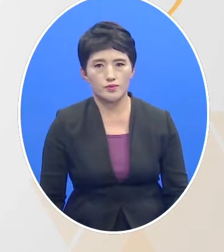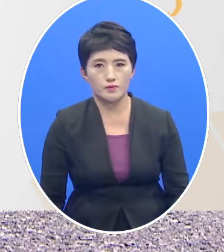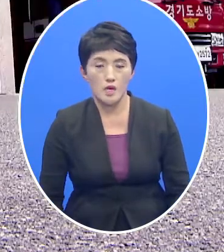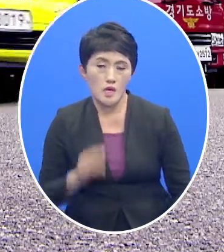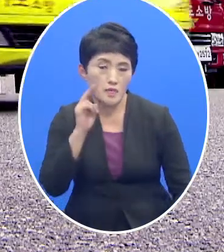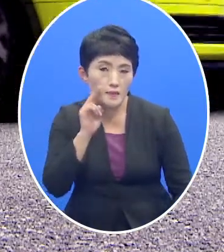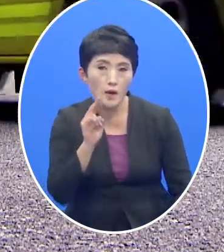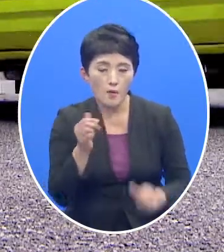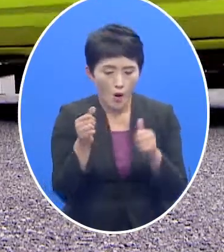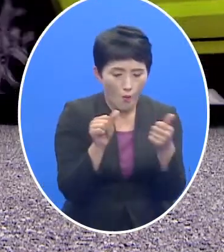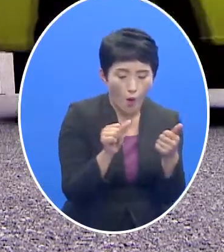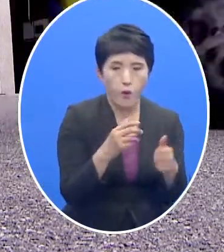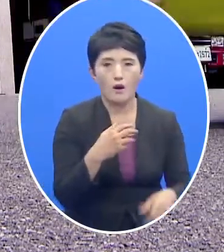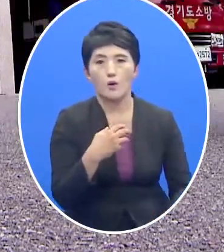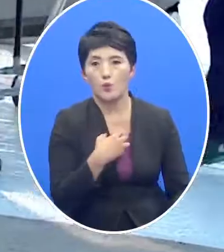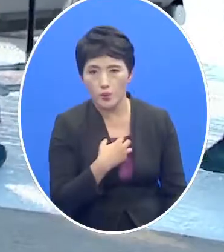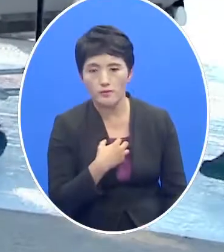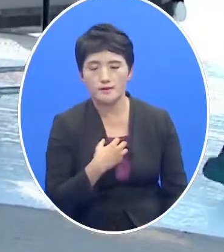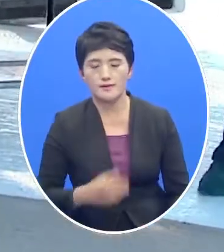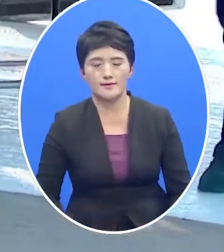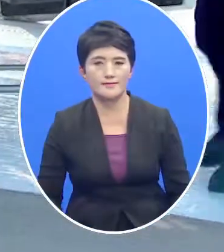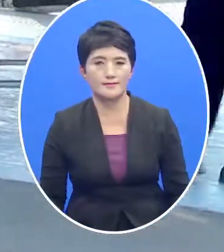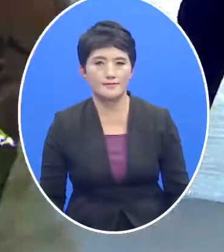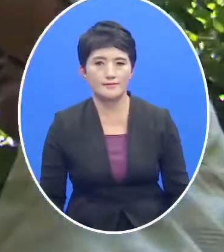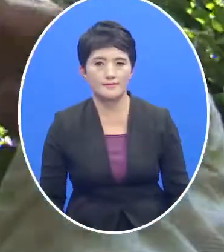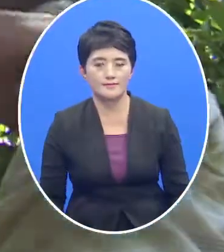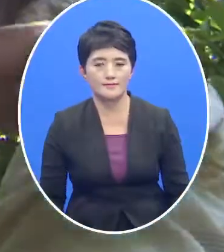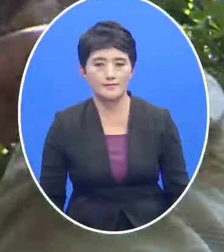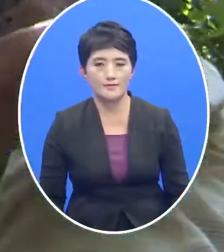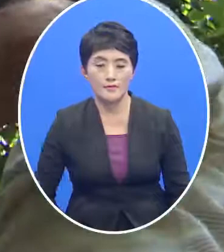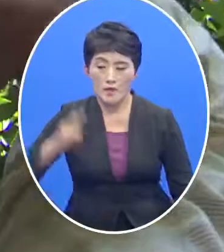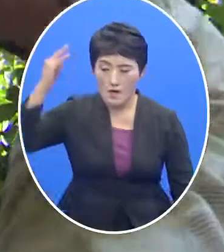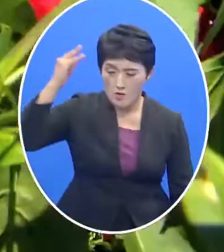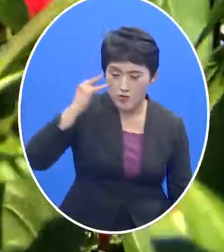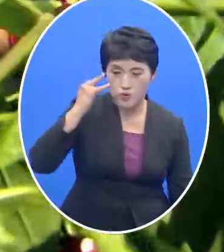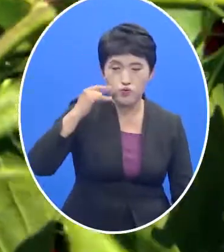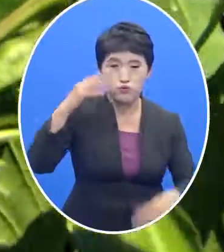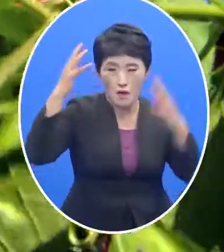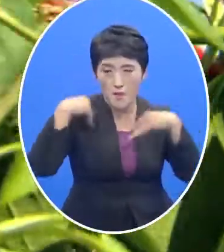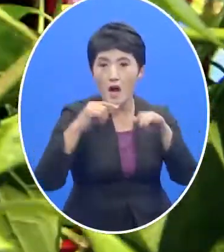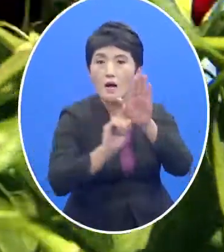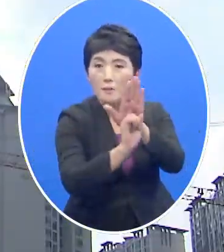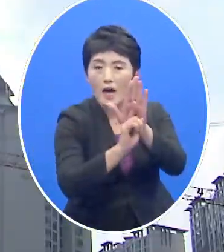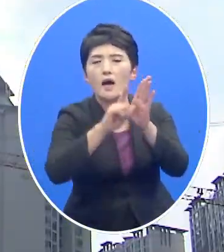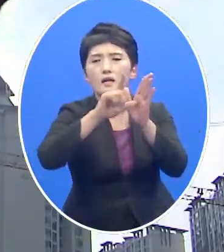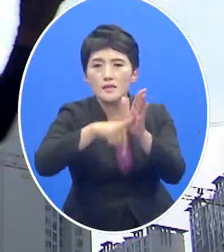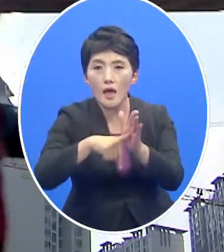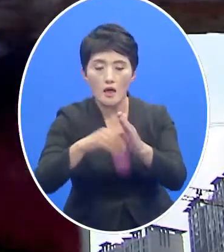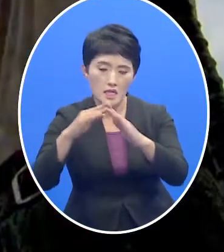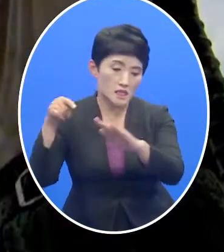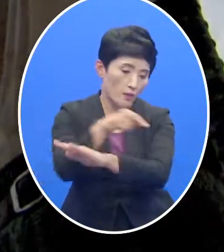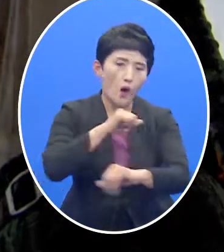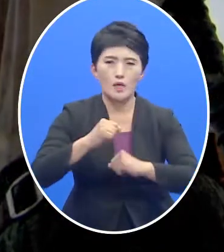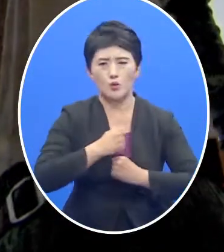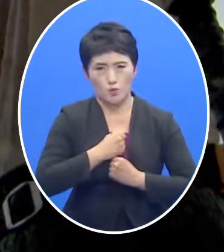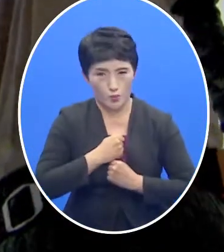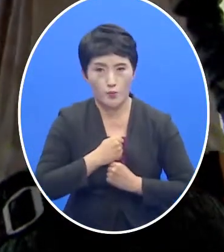심할 경우 사망에 이를 수도 있습니다 폭염특보가 발표되면 가능한 야외 활동을 자제하고,